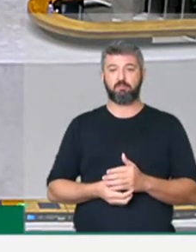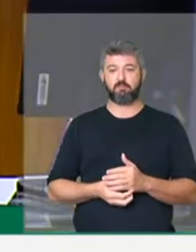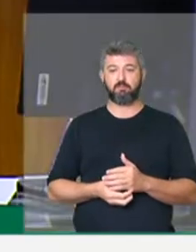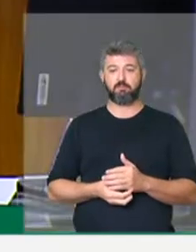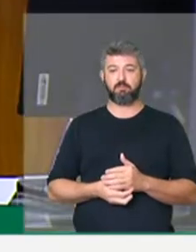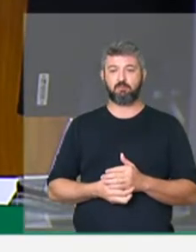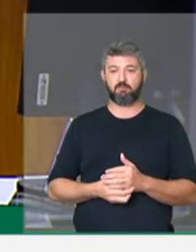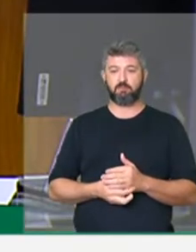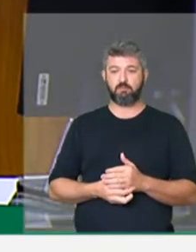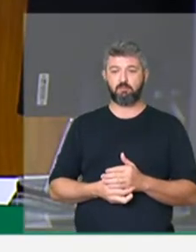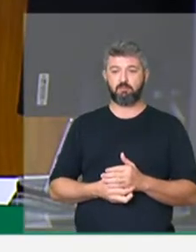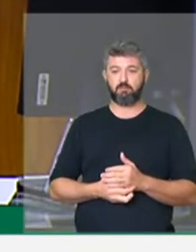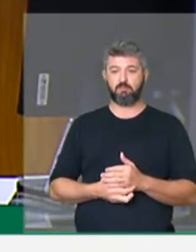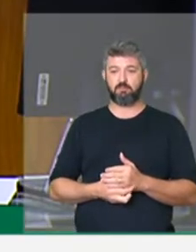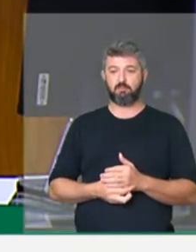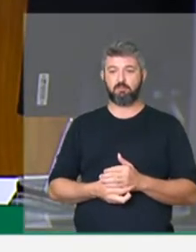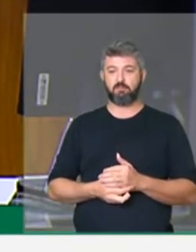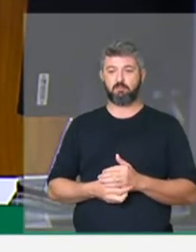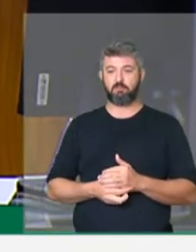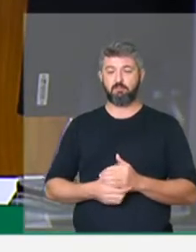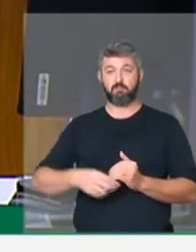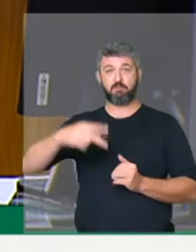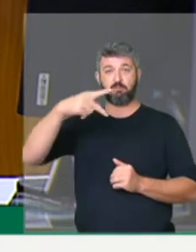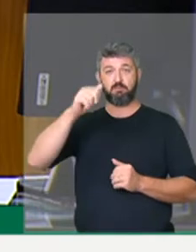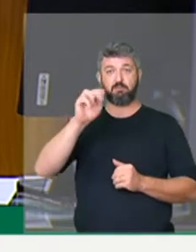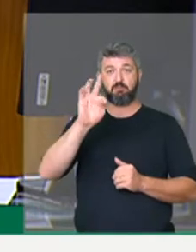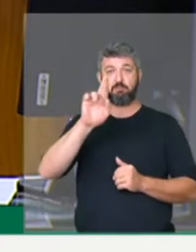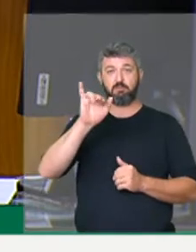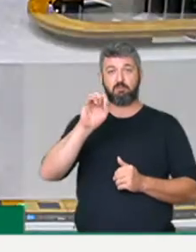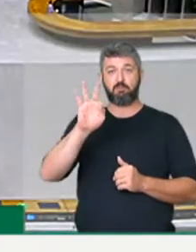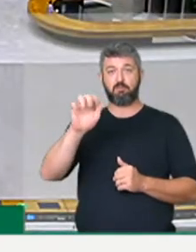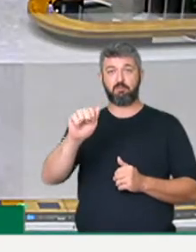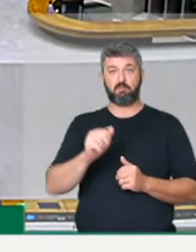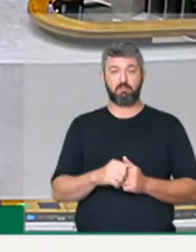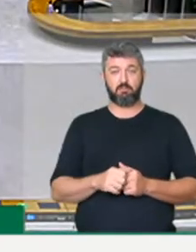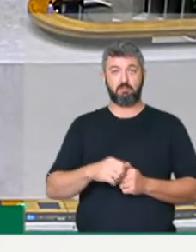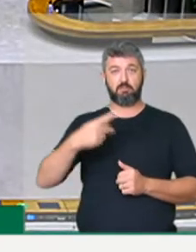[PRESIDENTE]: REDE? -- [DEPUTADA]: A REDE ORIENTA NÃO AOS PRESSUPOSTOS CONSTITUCIONAIS, A HEATHER A